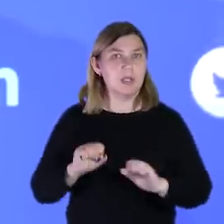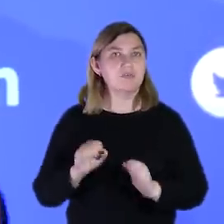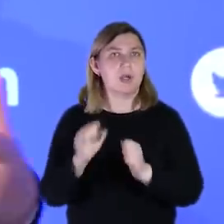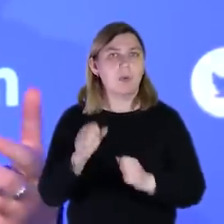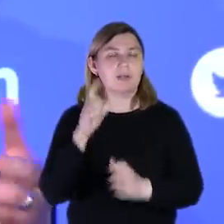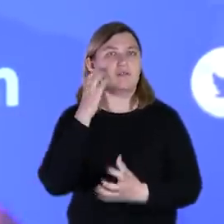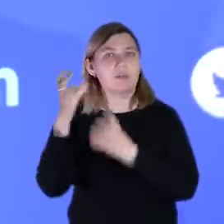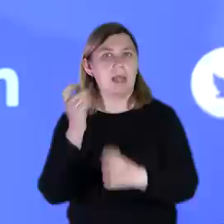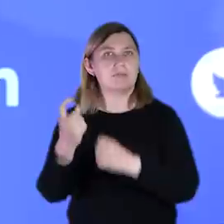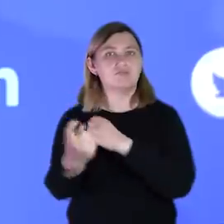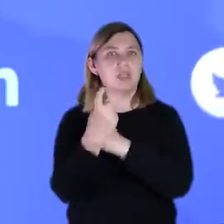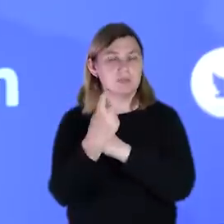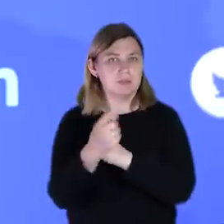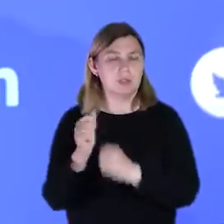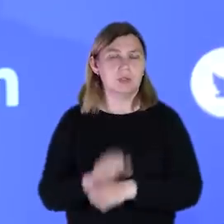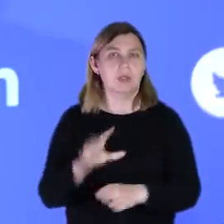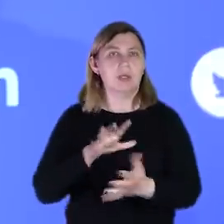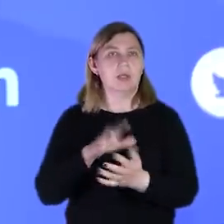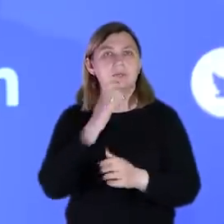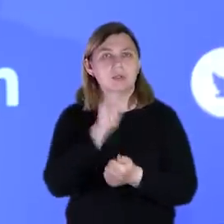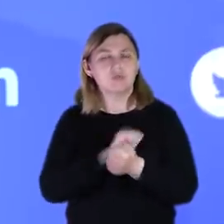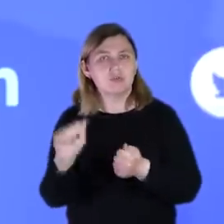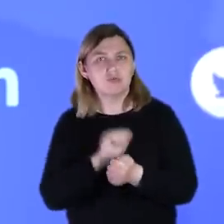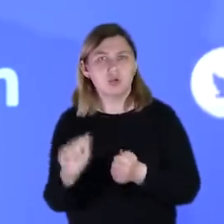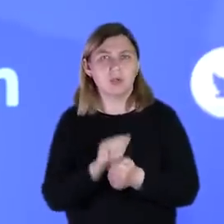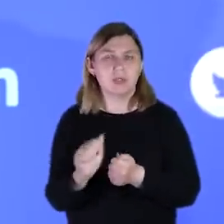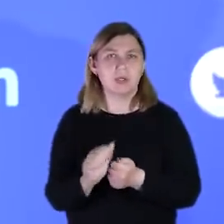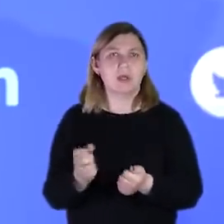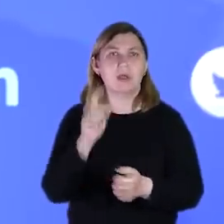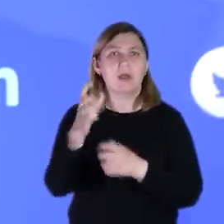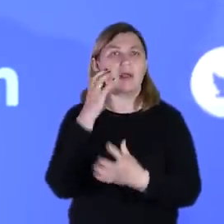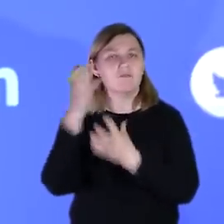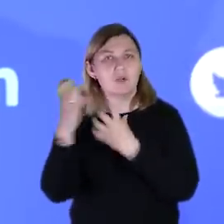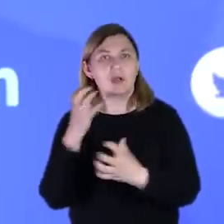wywiadowczych przeciwnika, unicestwieniem tworzonych przez wrogi wywiad siatek